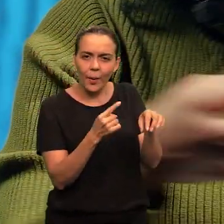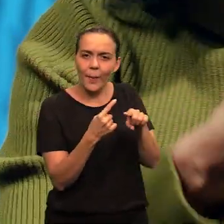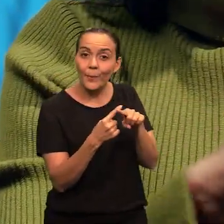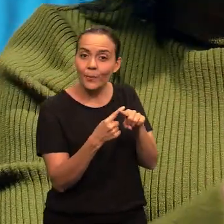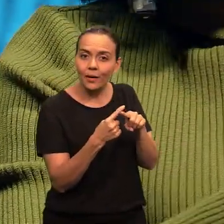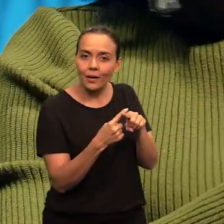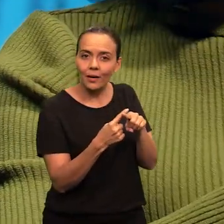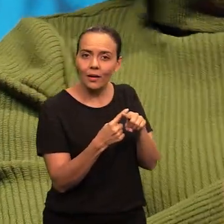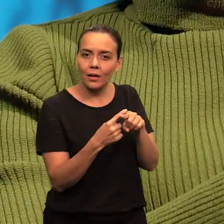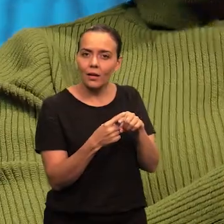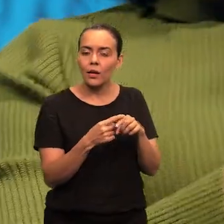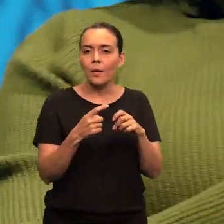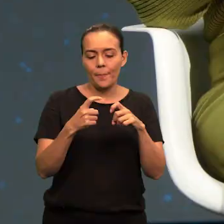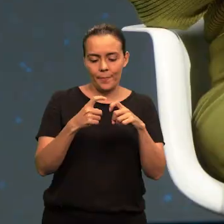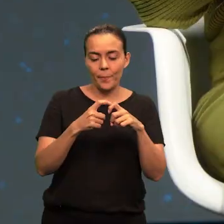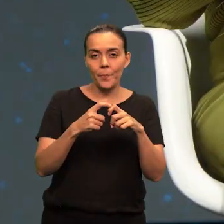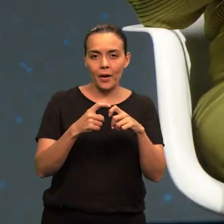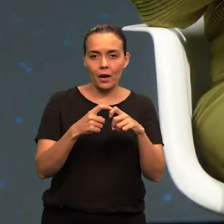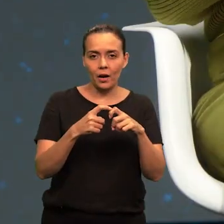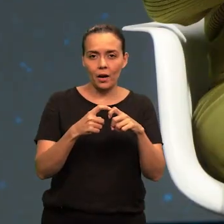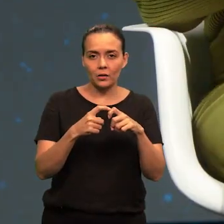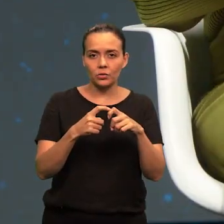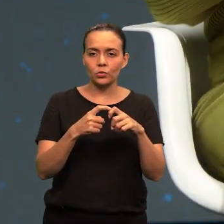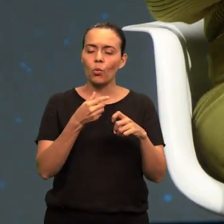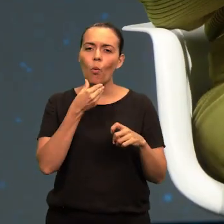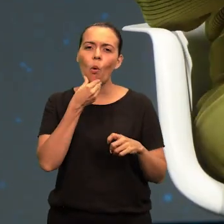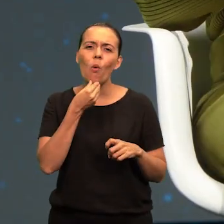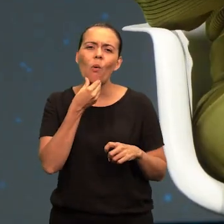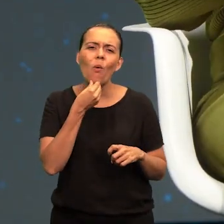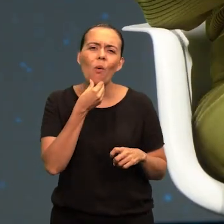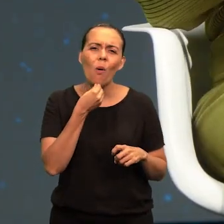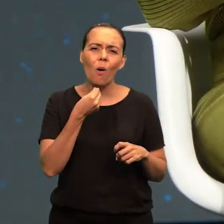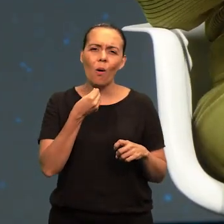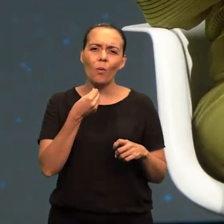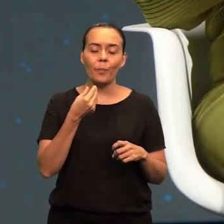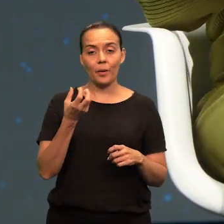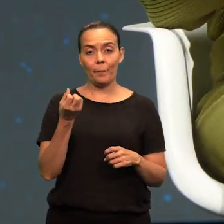Porque a medicina foi produzida pelos homens e pelos homens brancos,